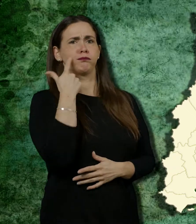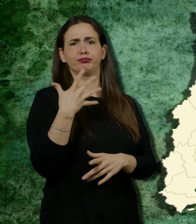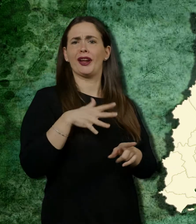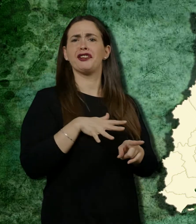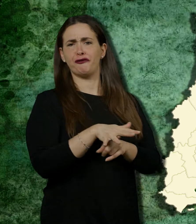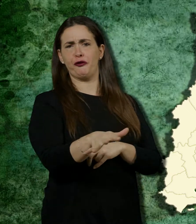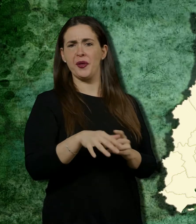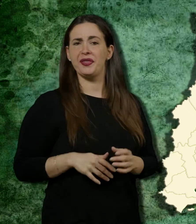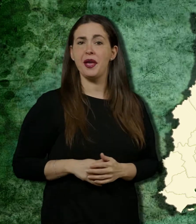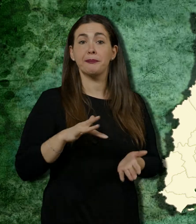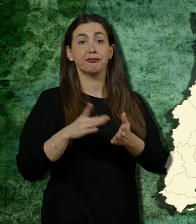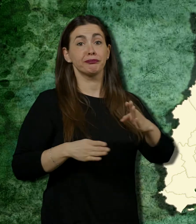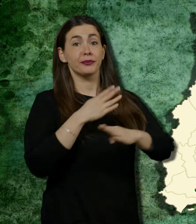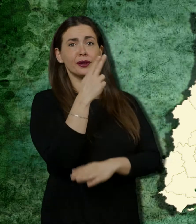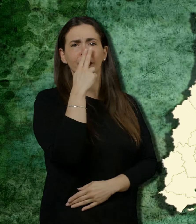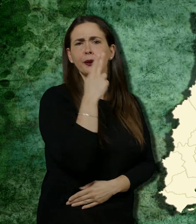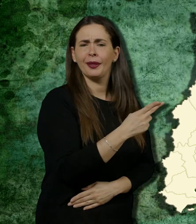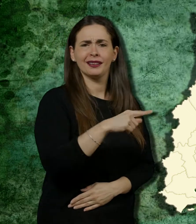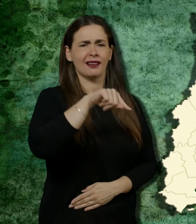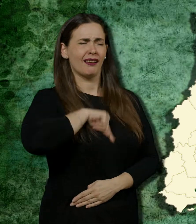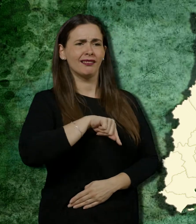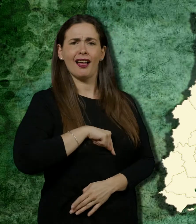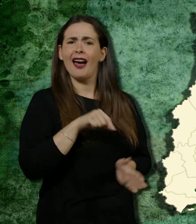i s'ha convertit en un referent més enllà de la zona d'influència.